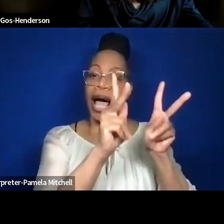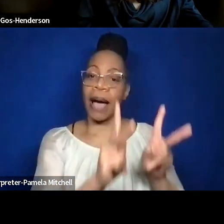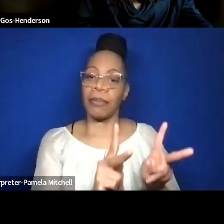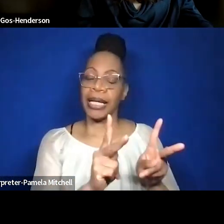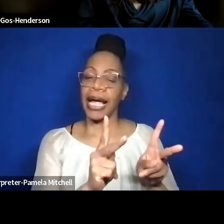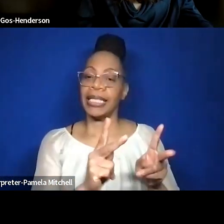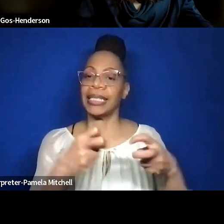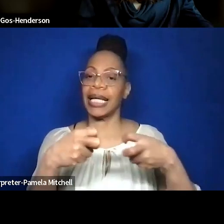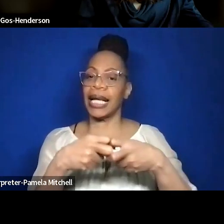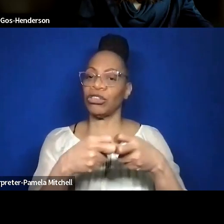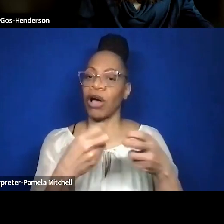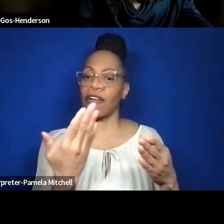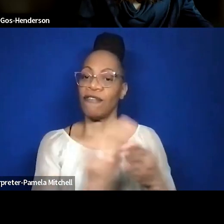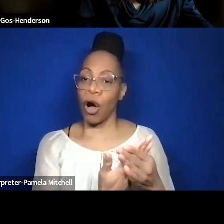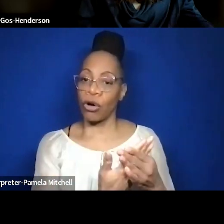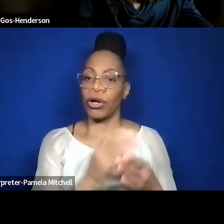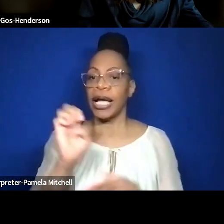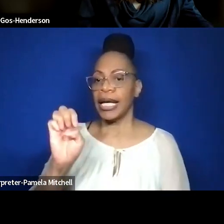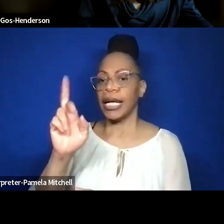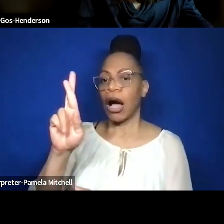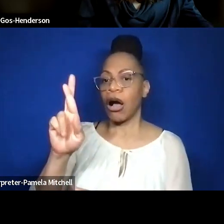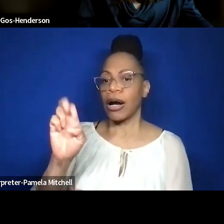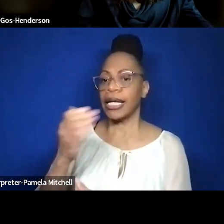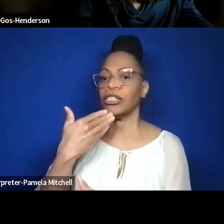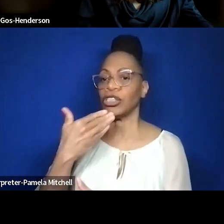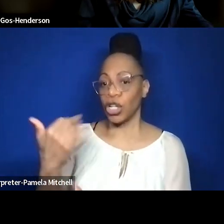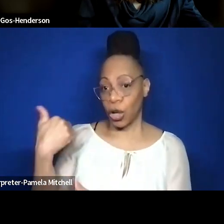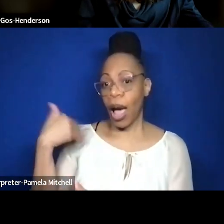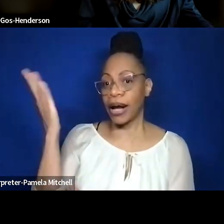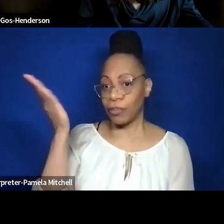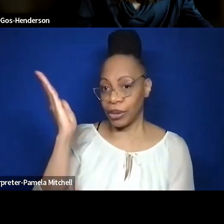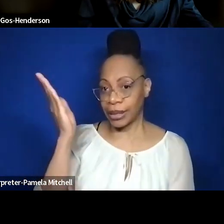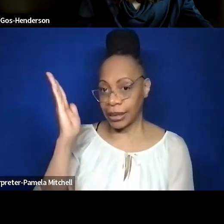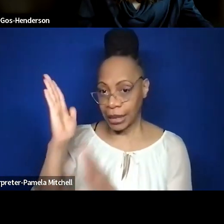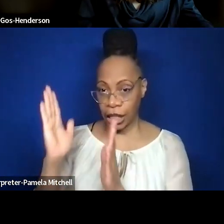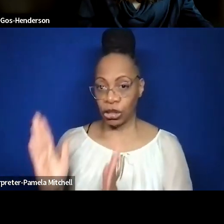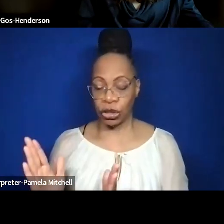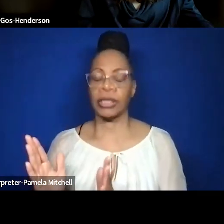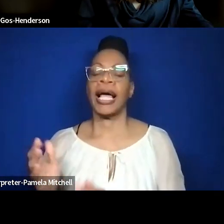ERE es genial. Kristin hizo una diapositiva sobre eso. Realmente animamos a las personas a que se inscriban en ERE.